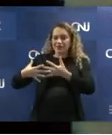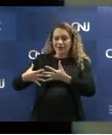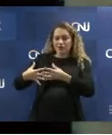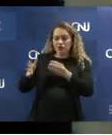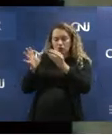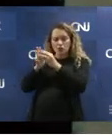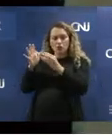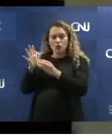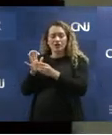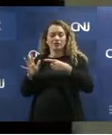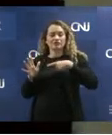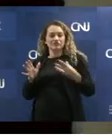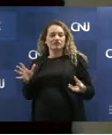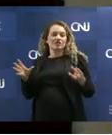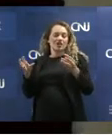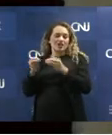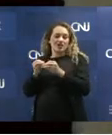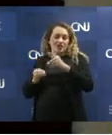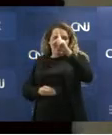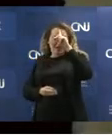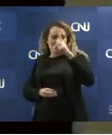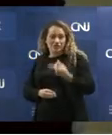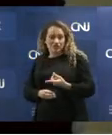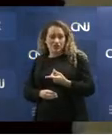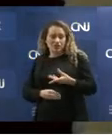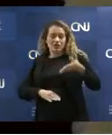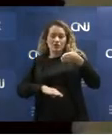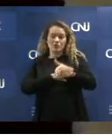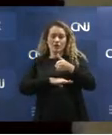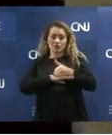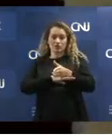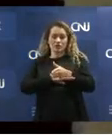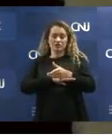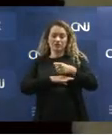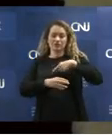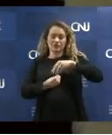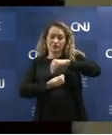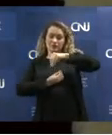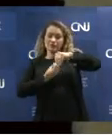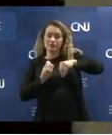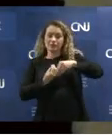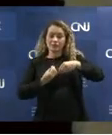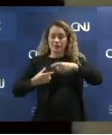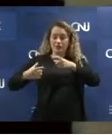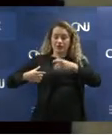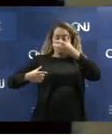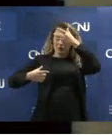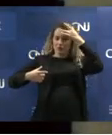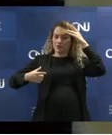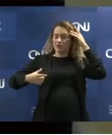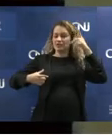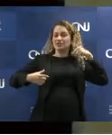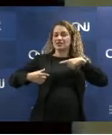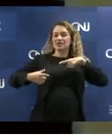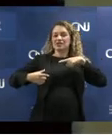não há elementos que indiquem uma atuação desejosa por parte do órgão corregedor local.